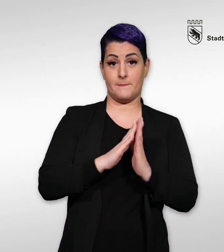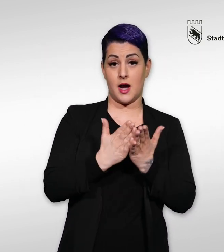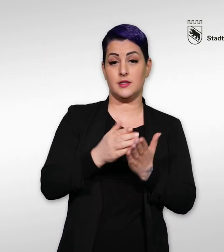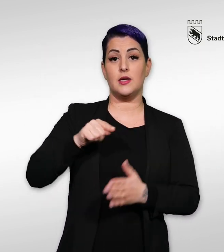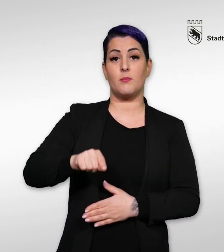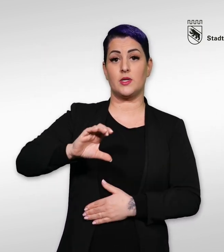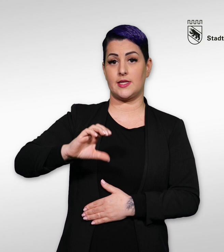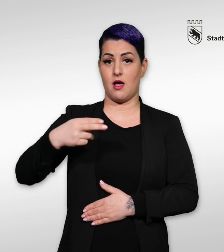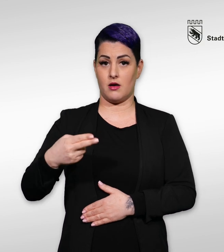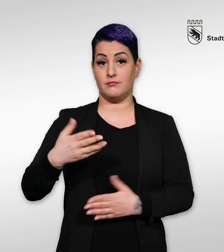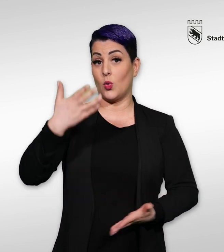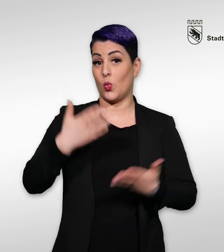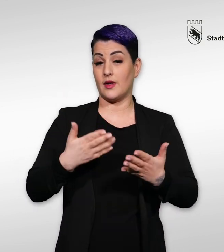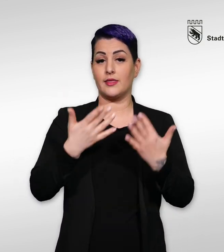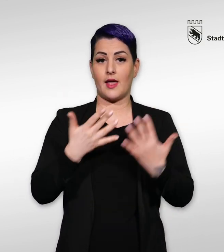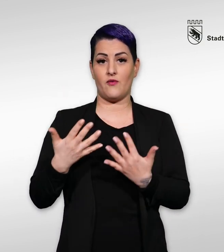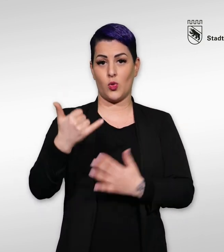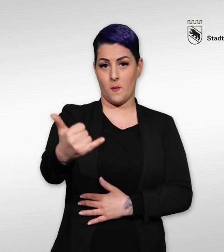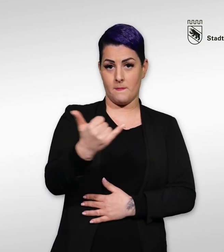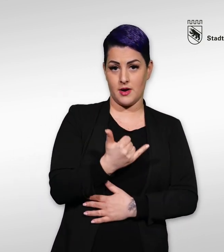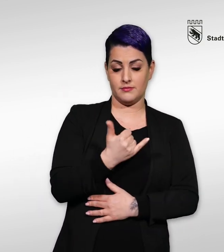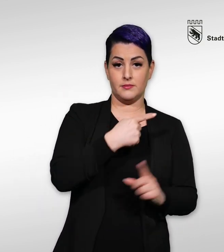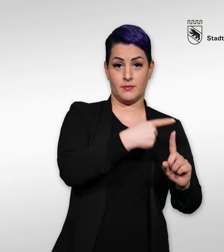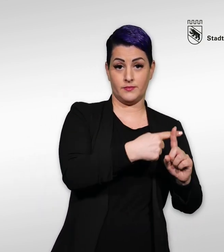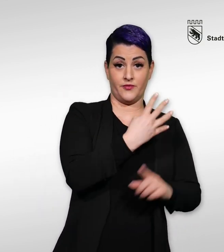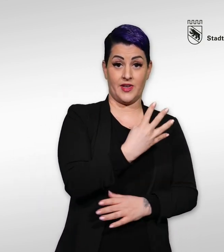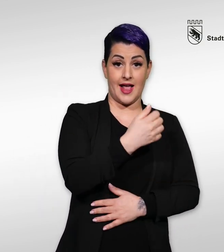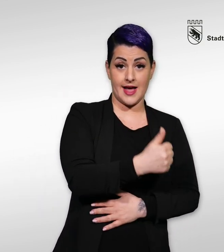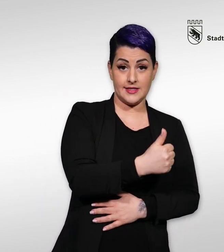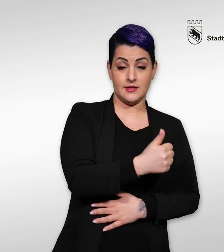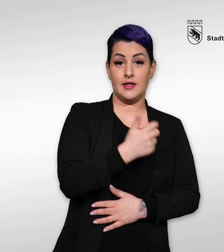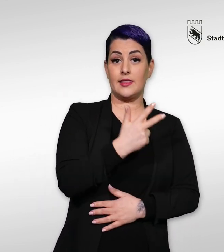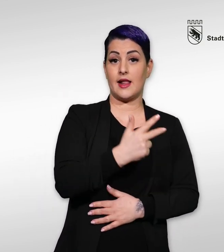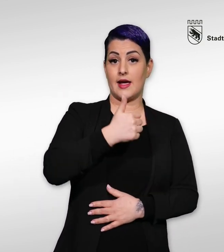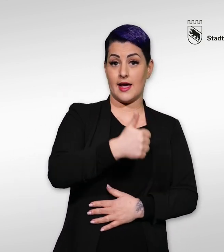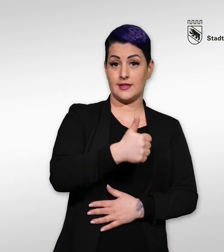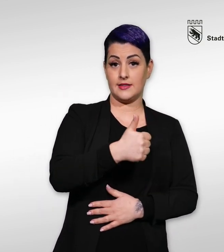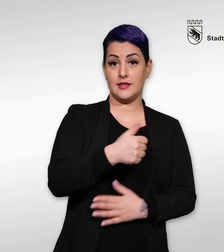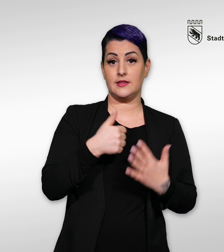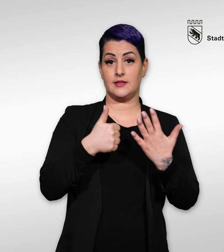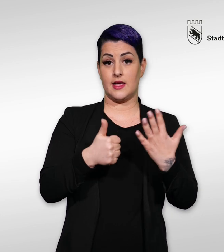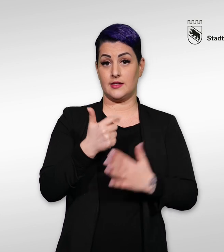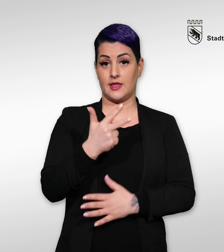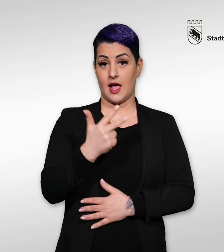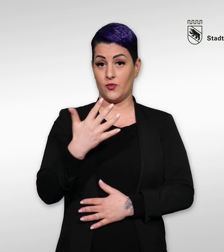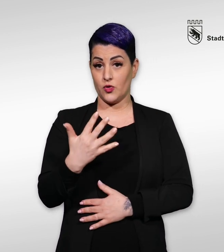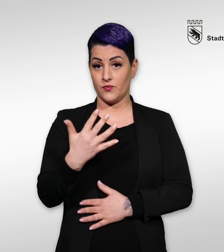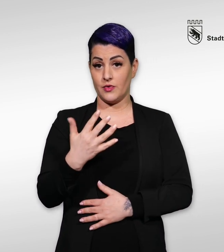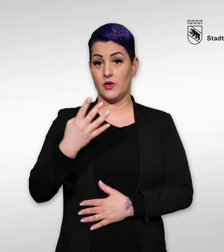oder per Telefon +41 31 635 40 00 vereinbaren.